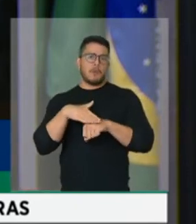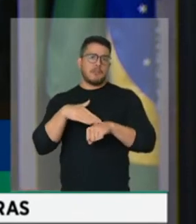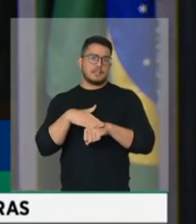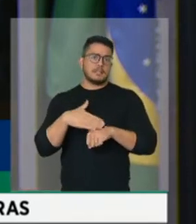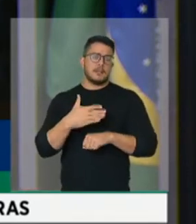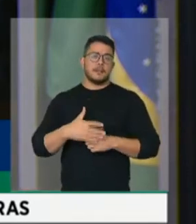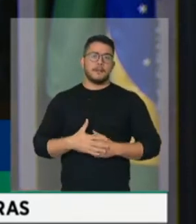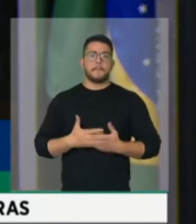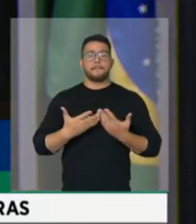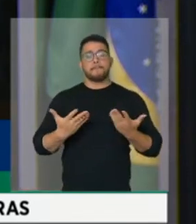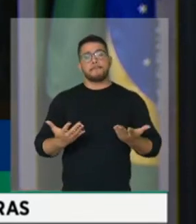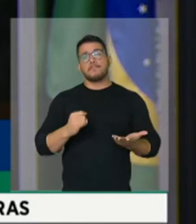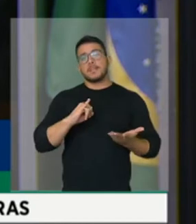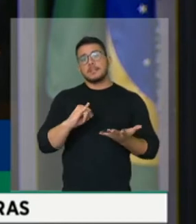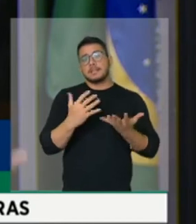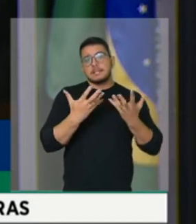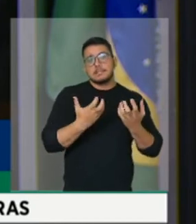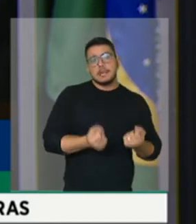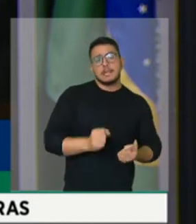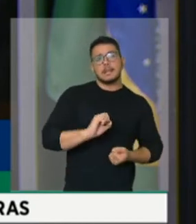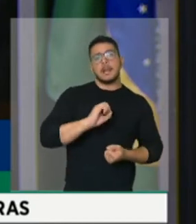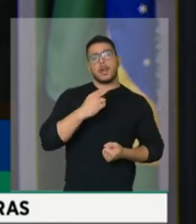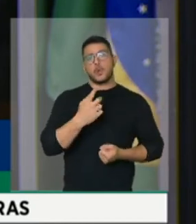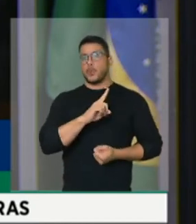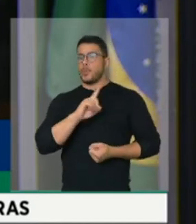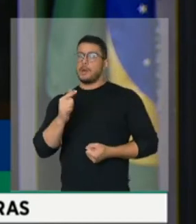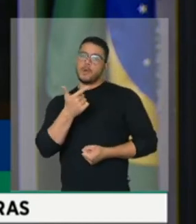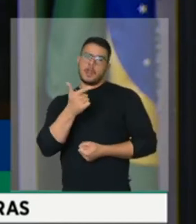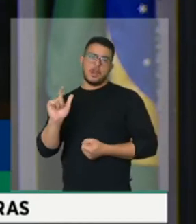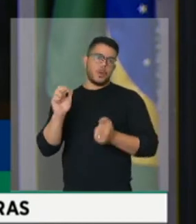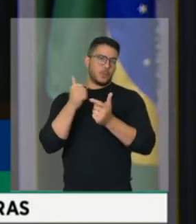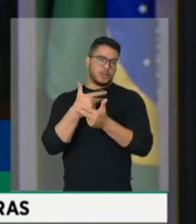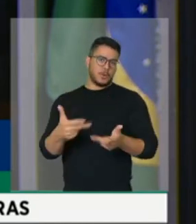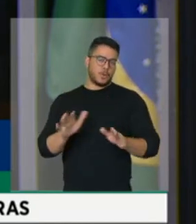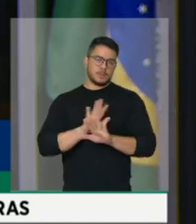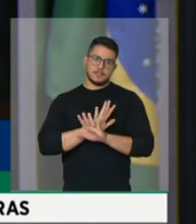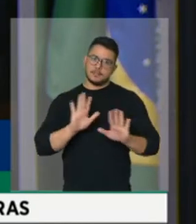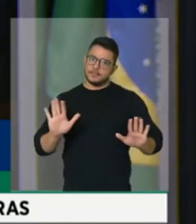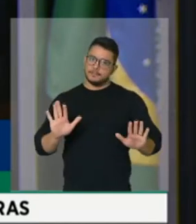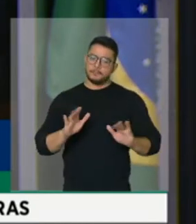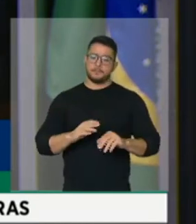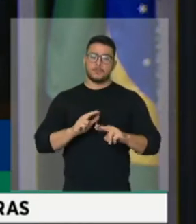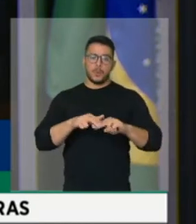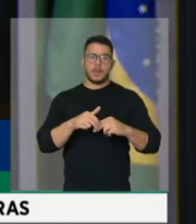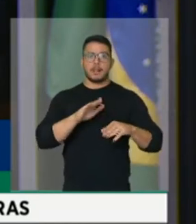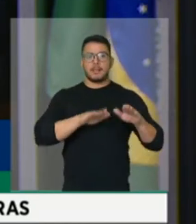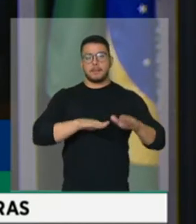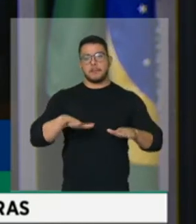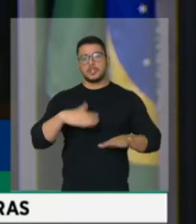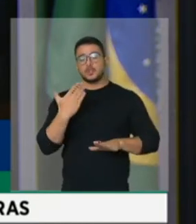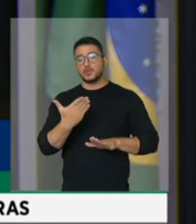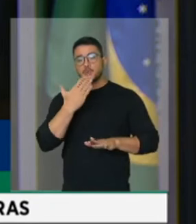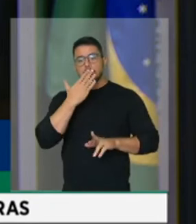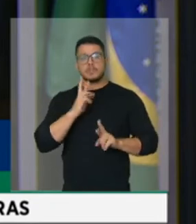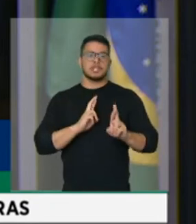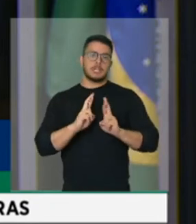ABSOLUTAMENTE LEGÍTIMA FEITA EM PADRÕES REPUBLICANOS DE QUEM TEM INTERESSE NUMA MATÉRIA E QUE TEM O LEGÍTIMO DIREITO DE PROCURAR O RELATOR